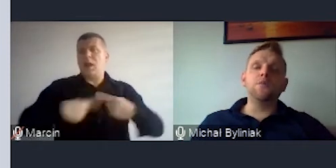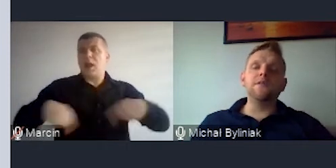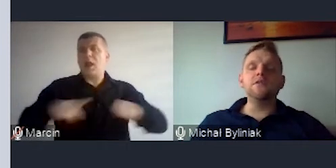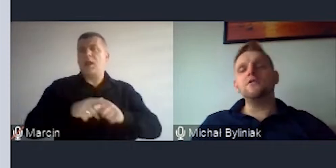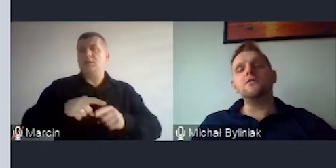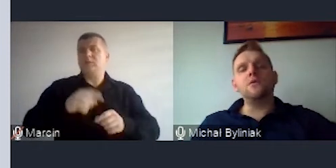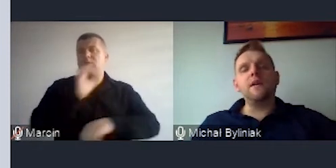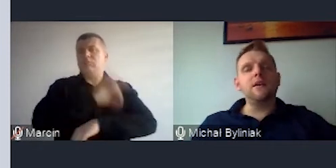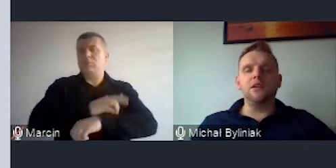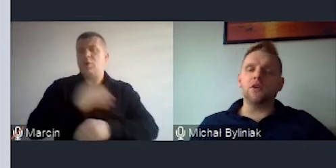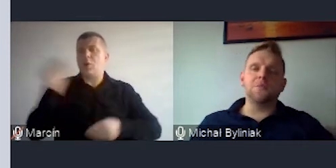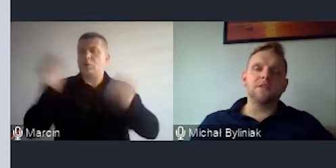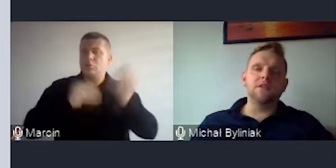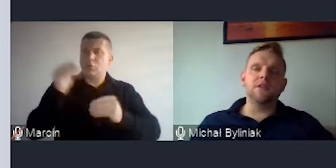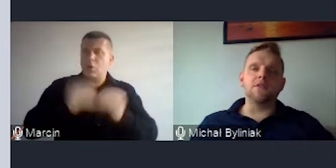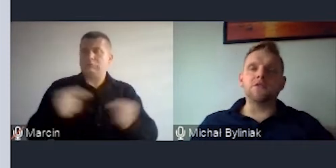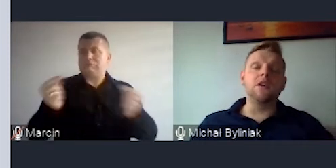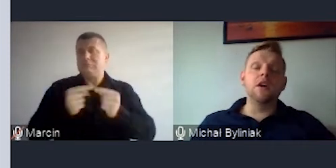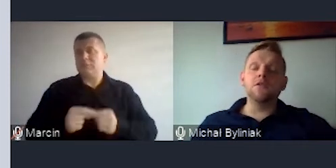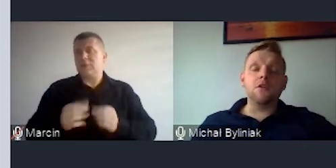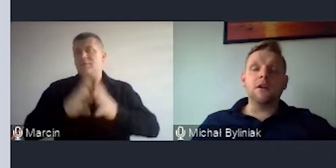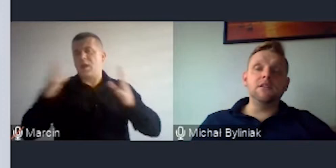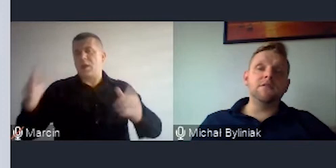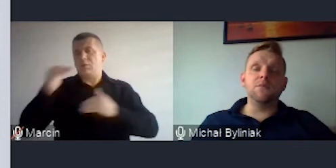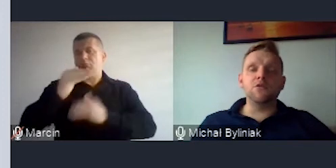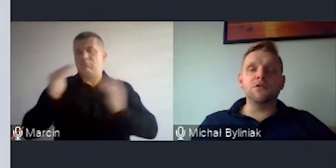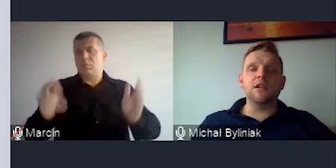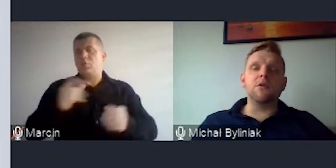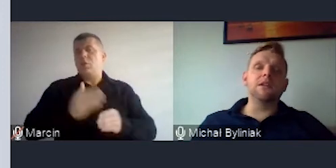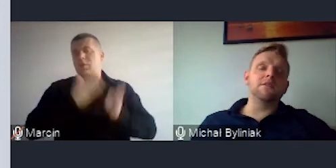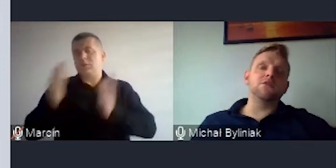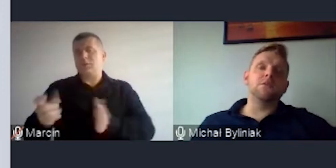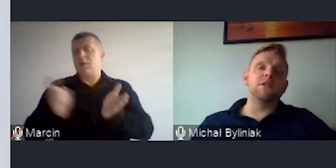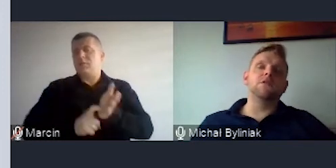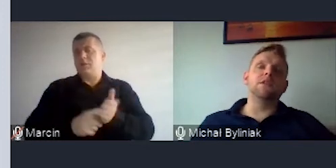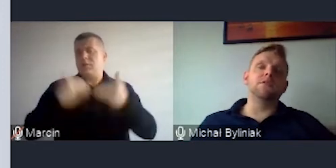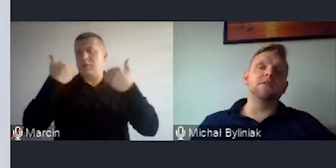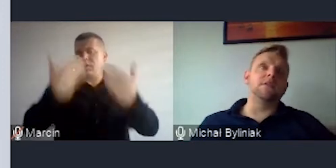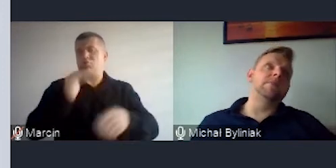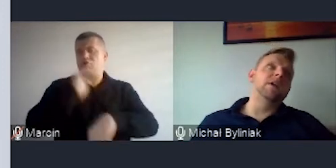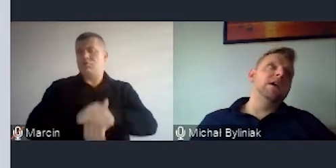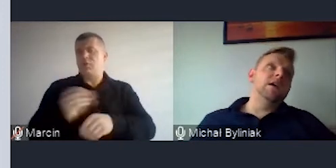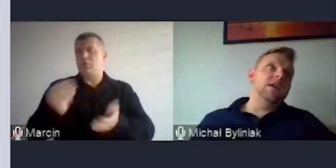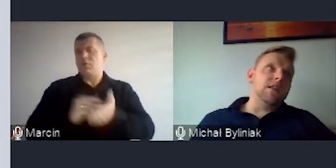odpowiednio skonstruowana i odpowiedniej wielkości to kolejny wymóg, który nakłada na was umowa o dofinansowanie.